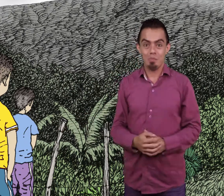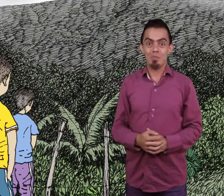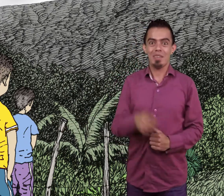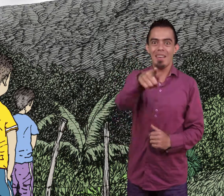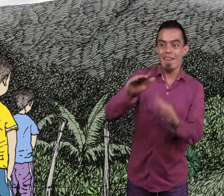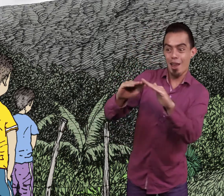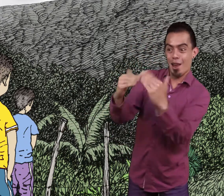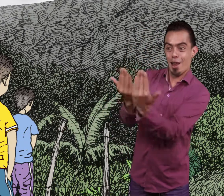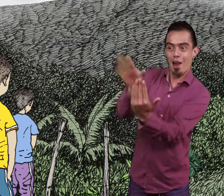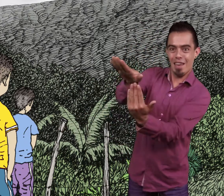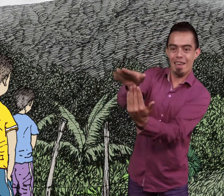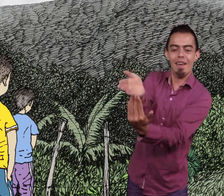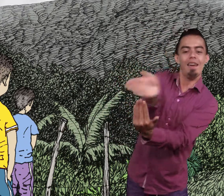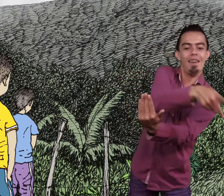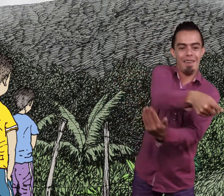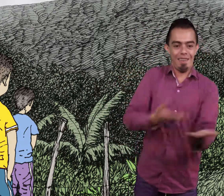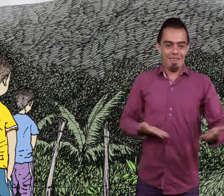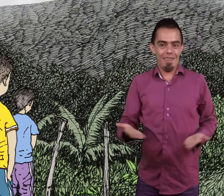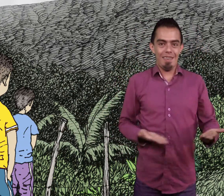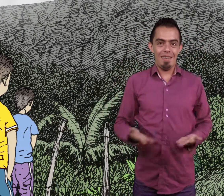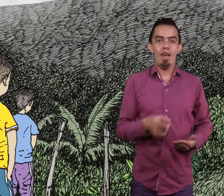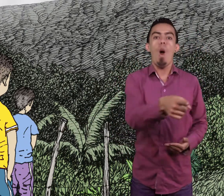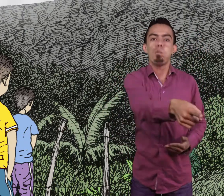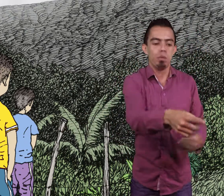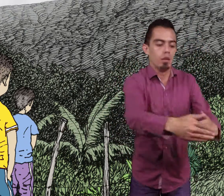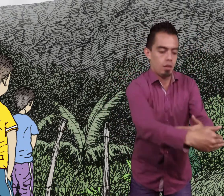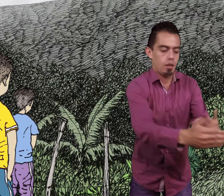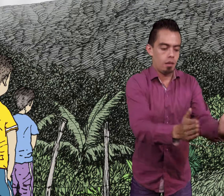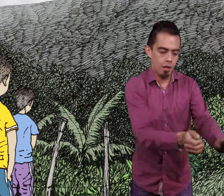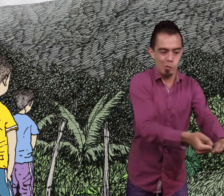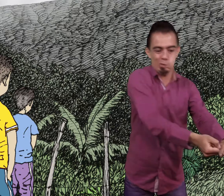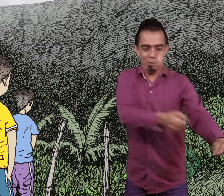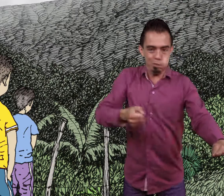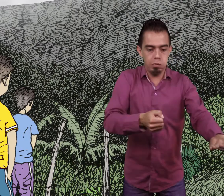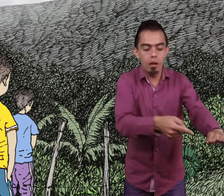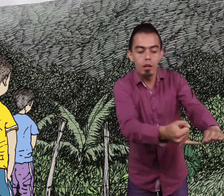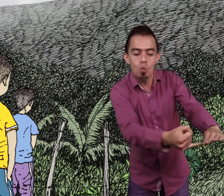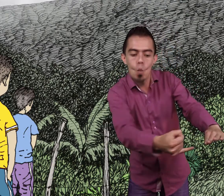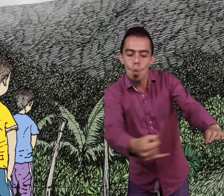que alimentaba la nevera de las gaseosas,